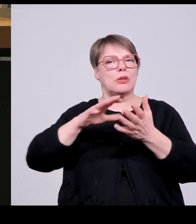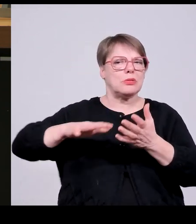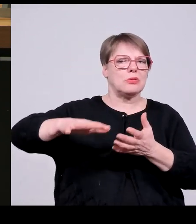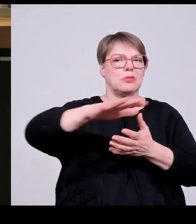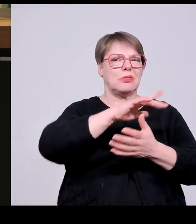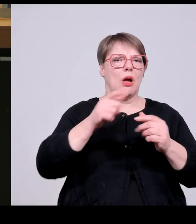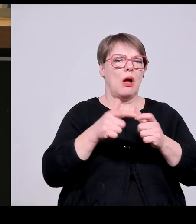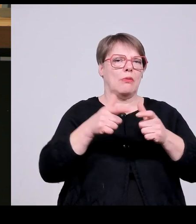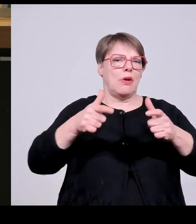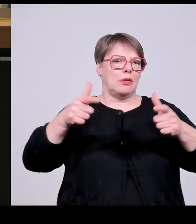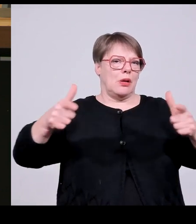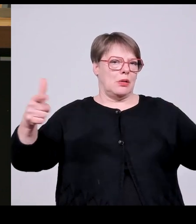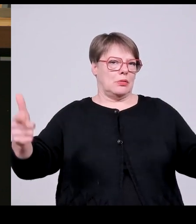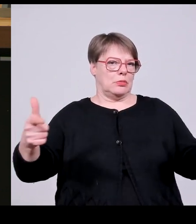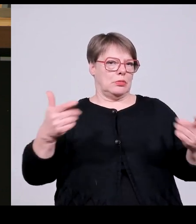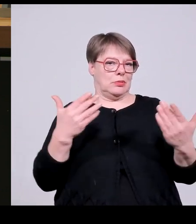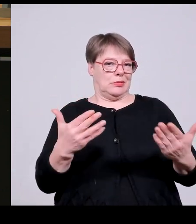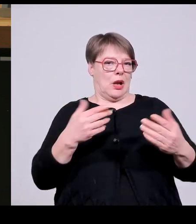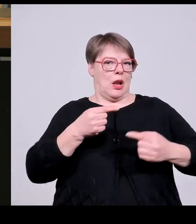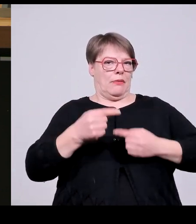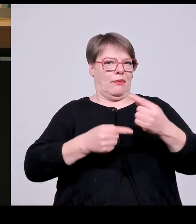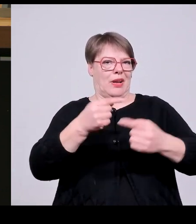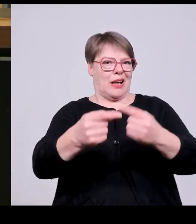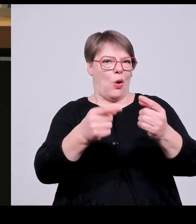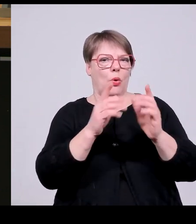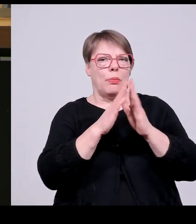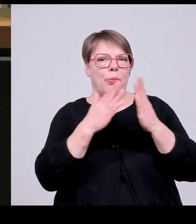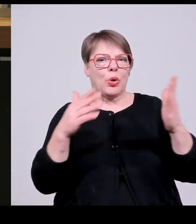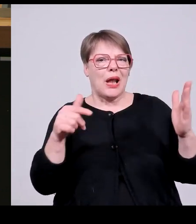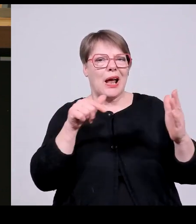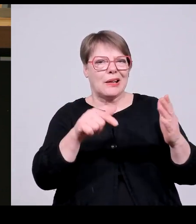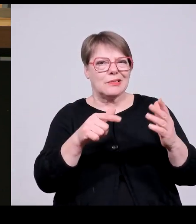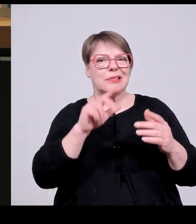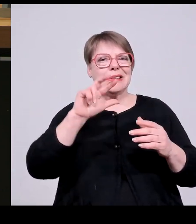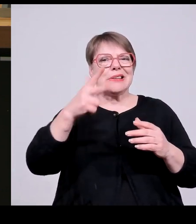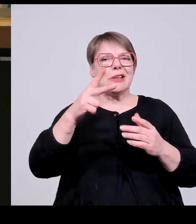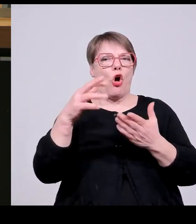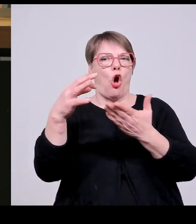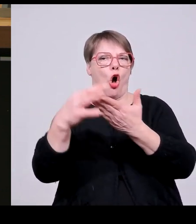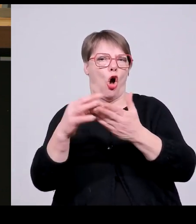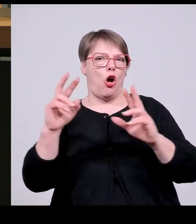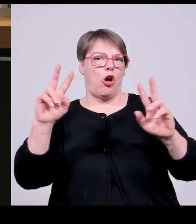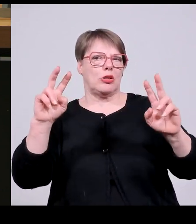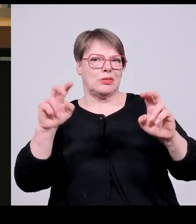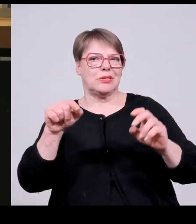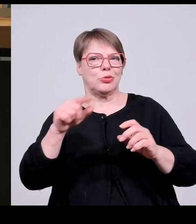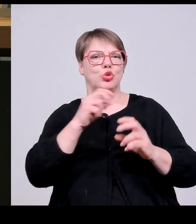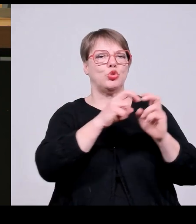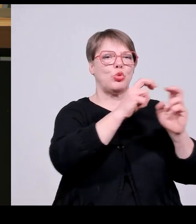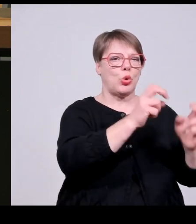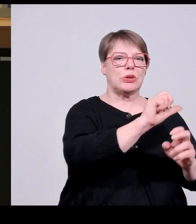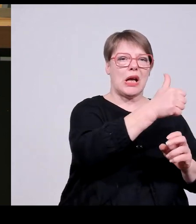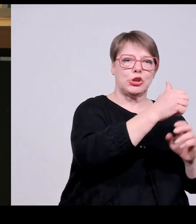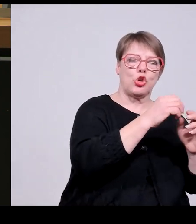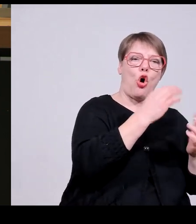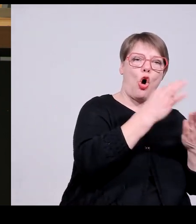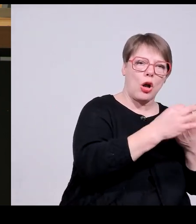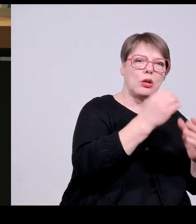und öffentliche Aufgaben. Hier bekommen Seniorinnen und Senioren Hilfe im Umgang mit dem Internet und Schülerinnen und Schüler für ihre